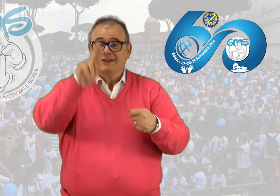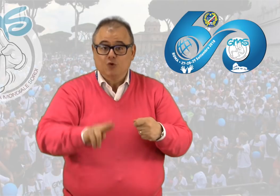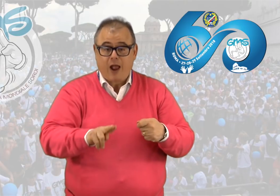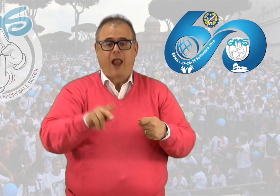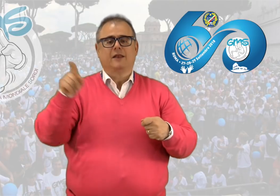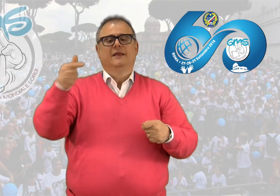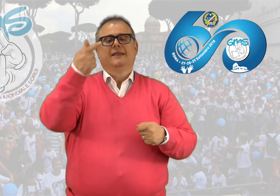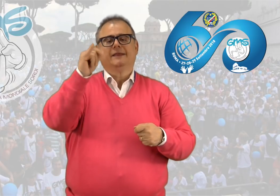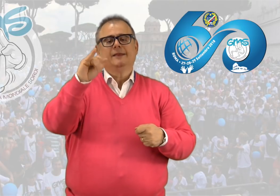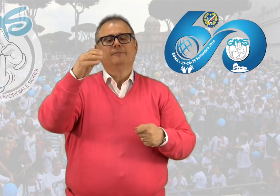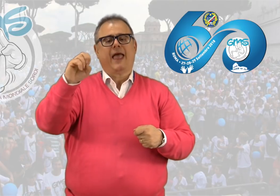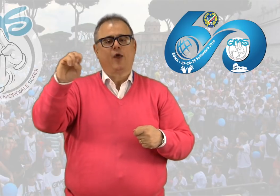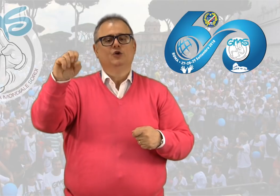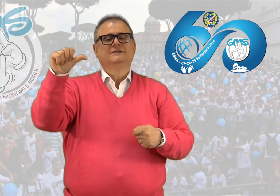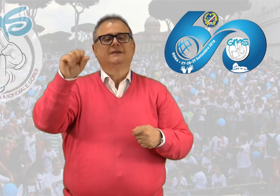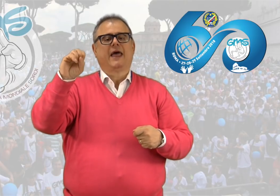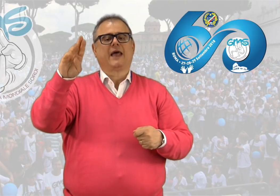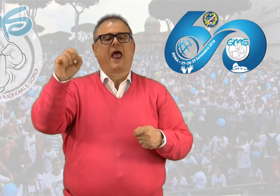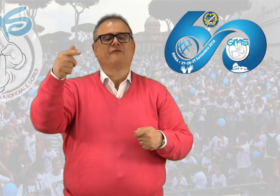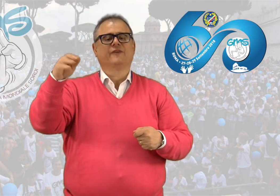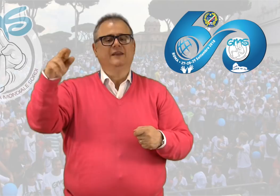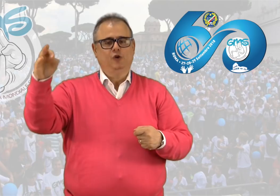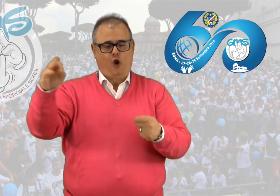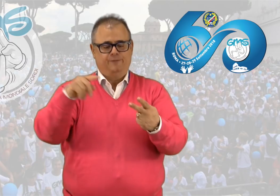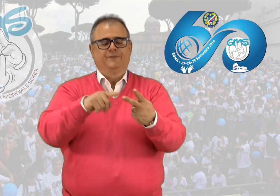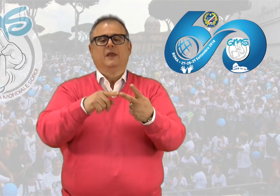Il Coordinatore Nazionale si chiama Timeo Serafino